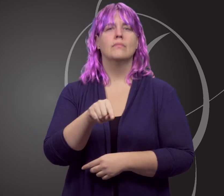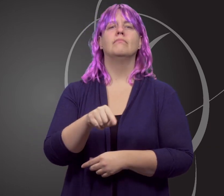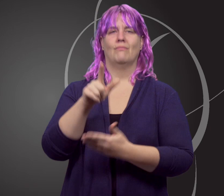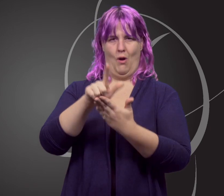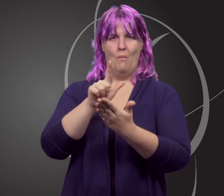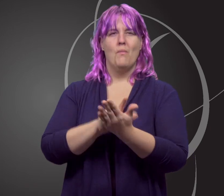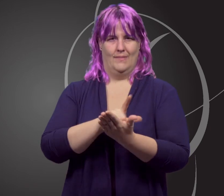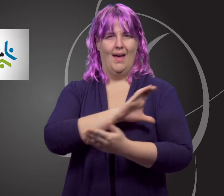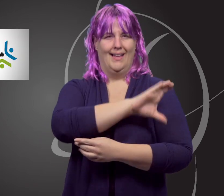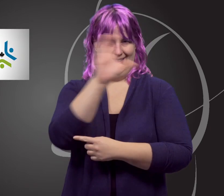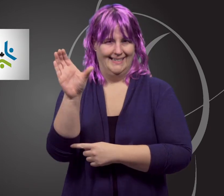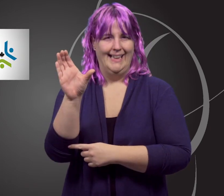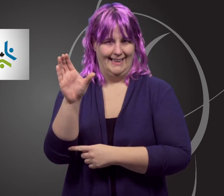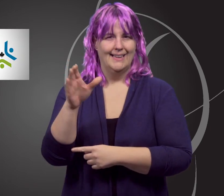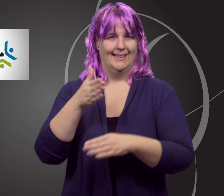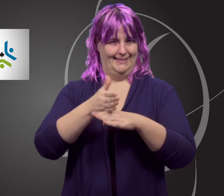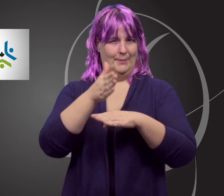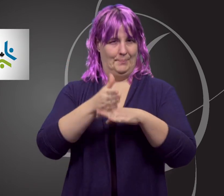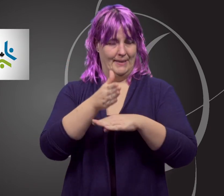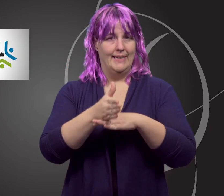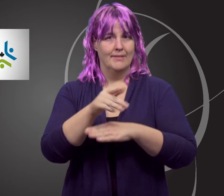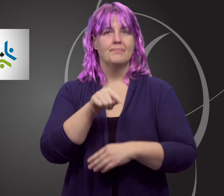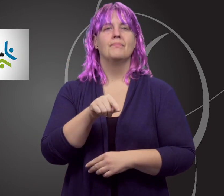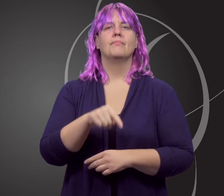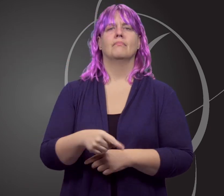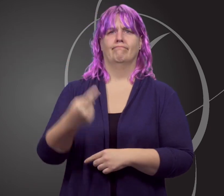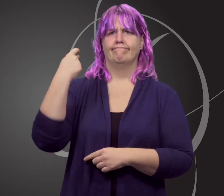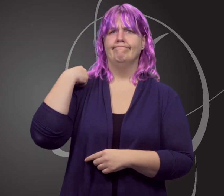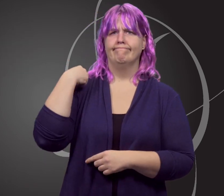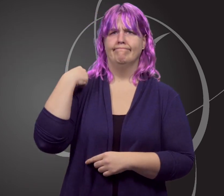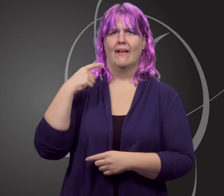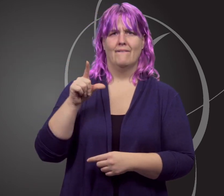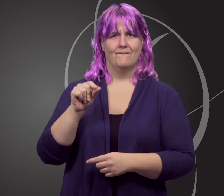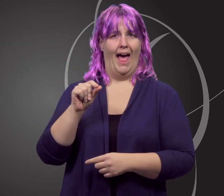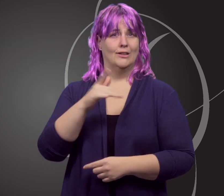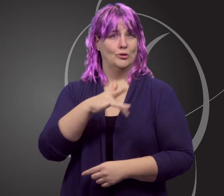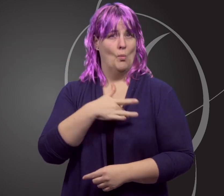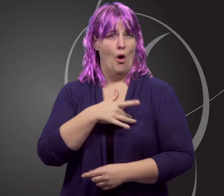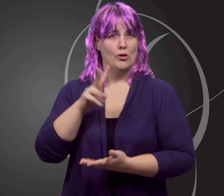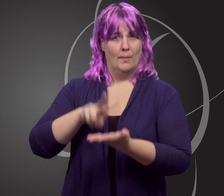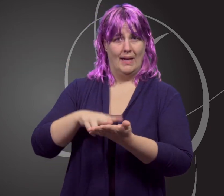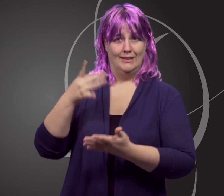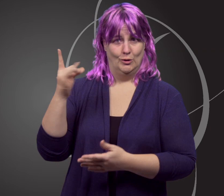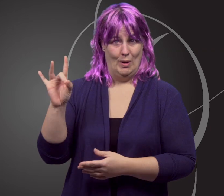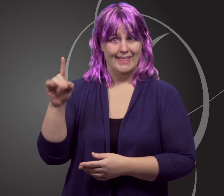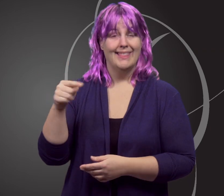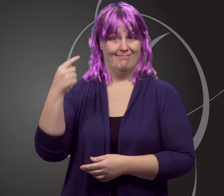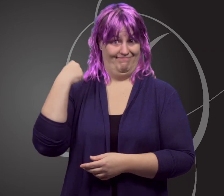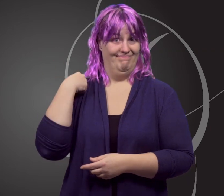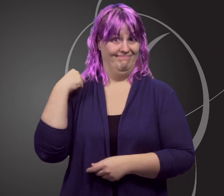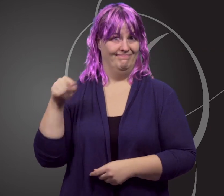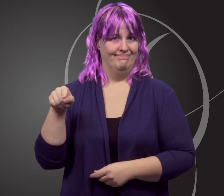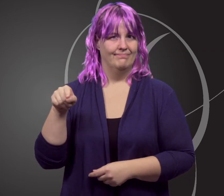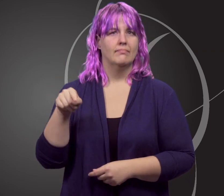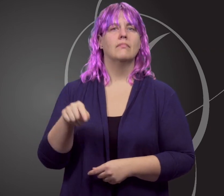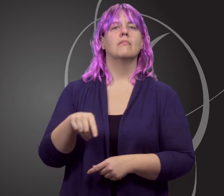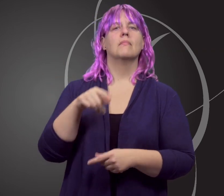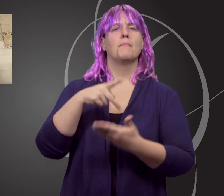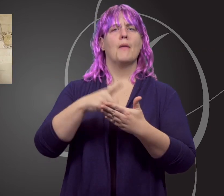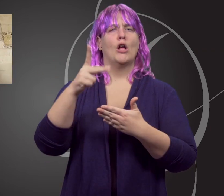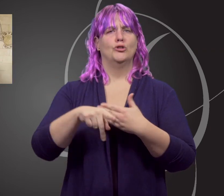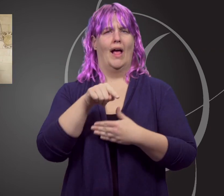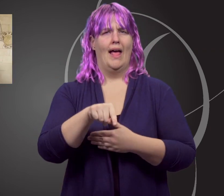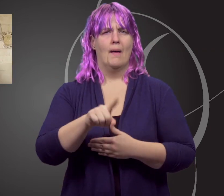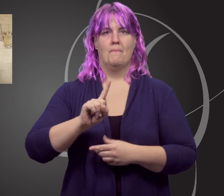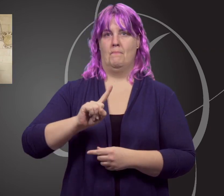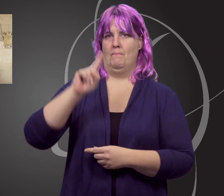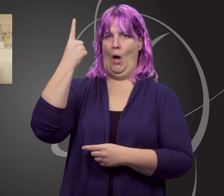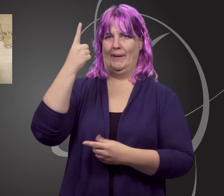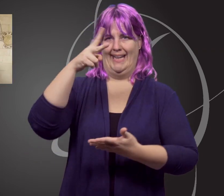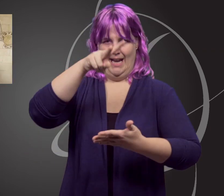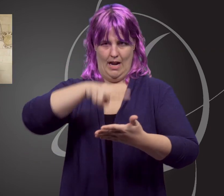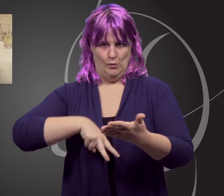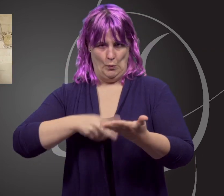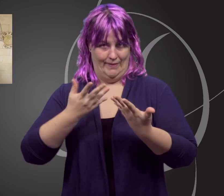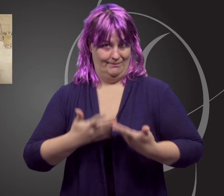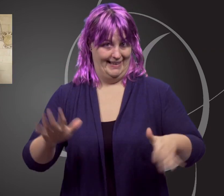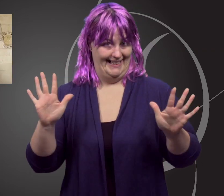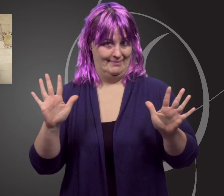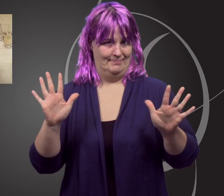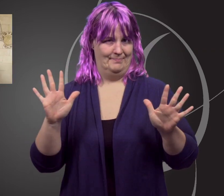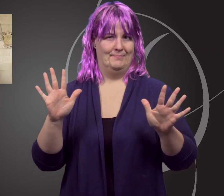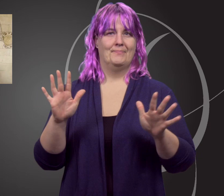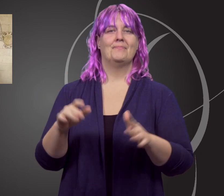Loi canadienne sur l’accessibilité a été introduit en première lecture le 20 juin 2018.